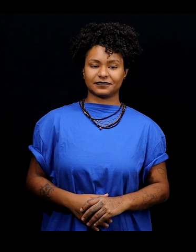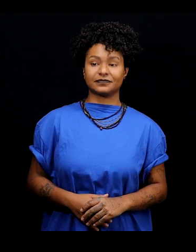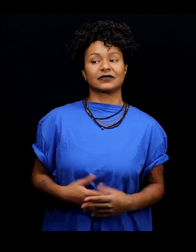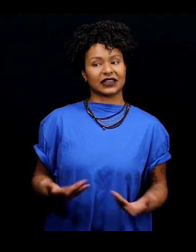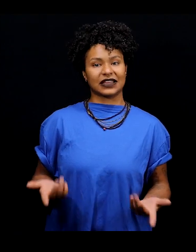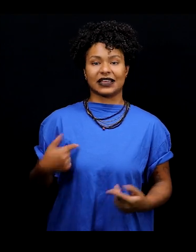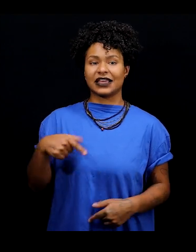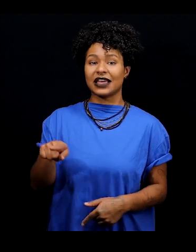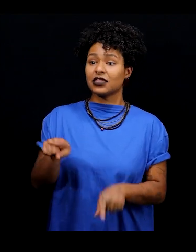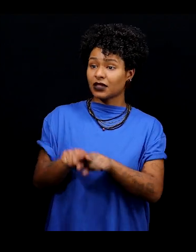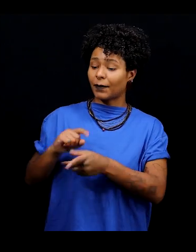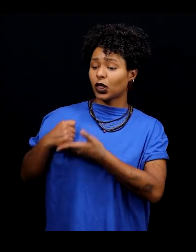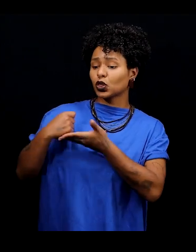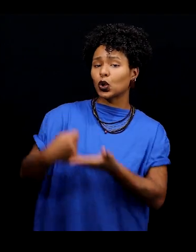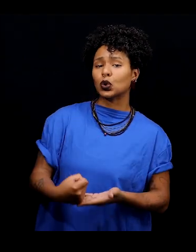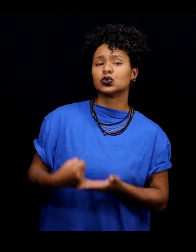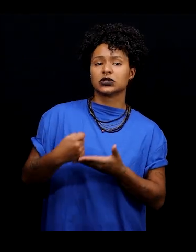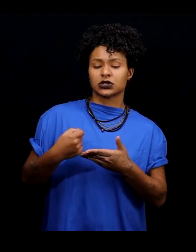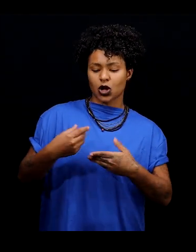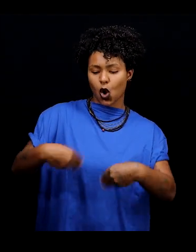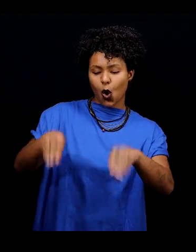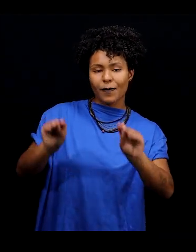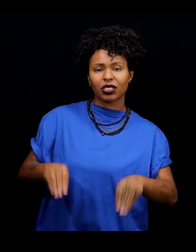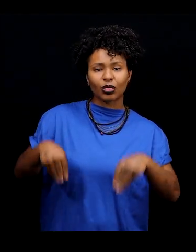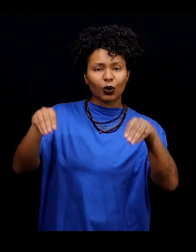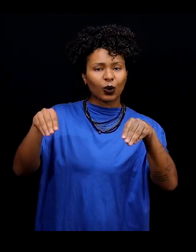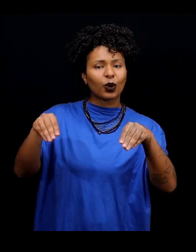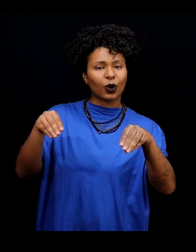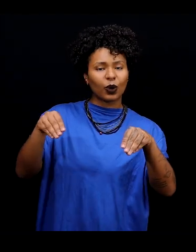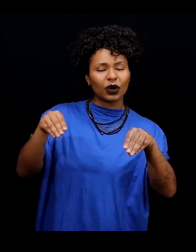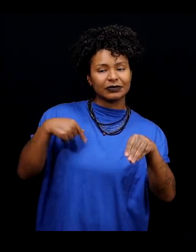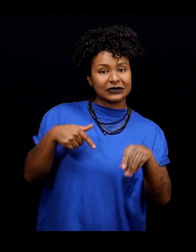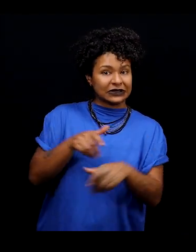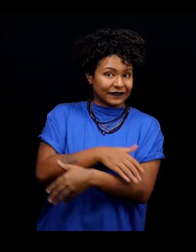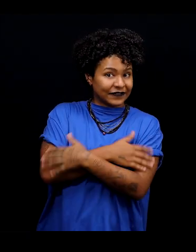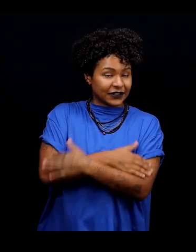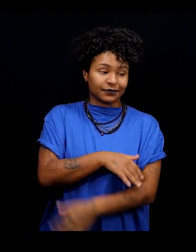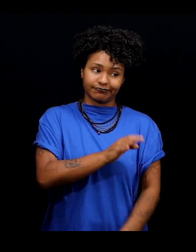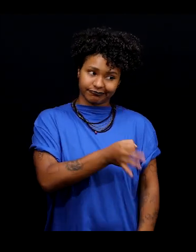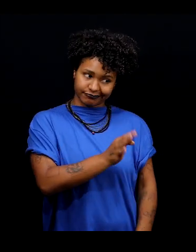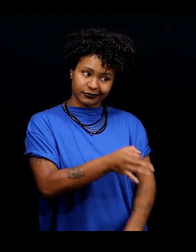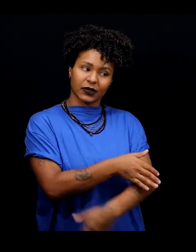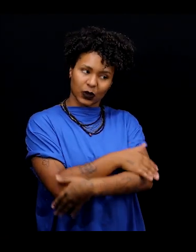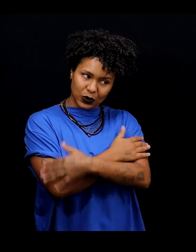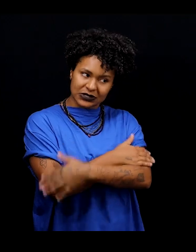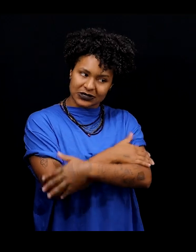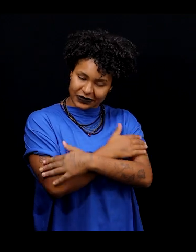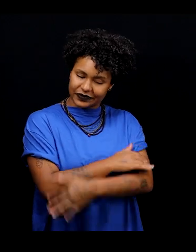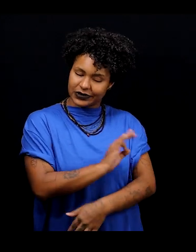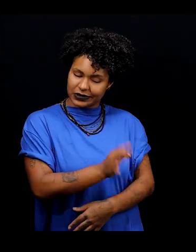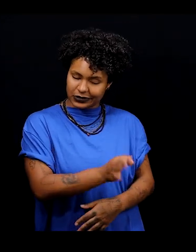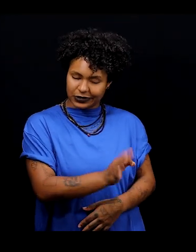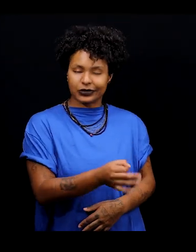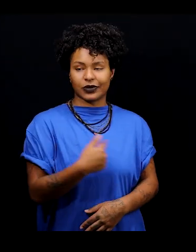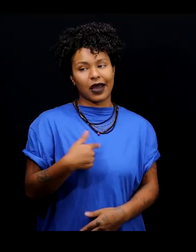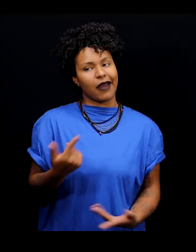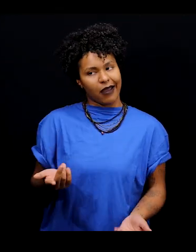E ainda ele trouxe uns cobertores... -Isso. Com esse frio, eles vão precisar de cobertor. Com esse frio, é bom.